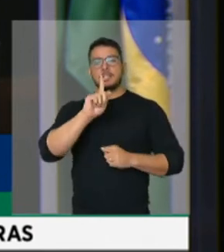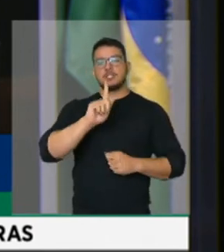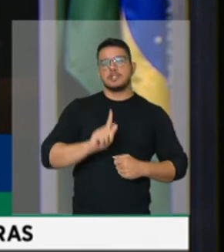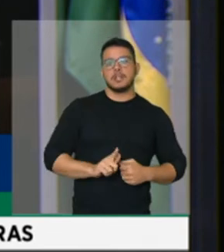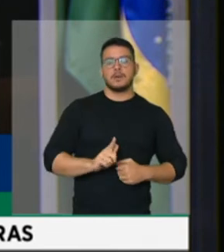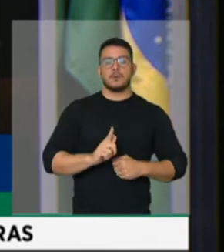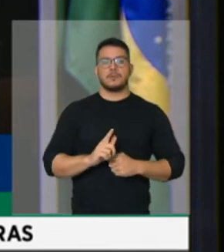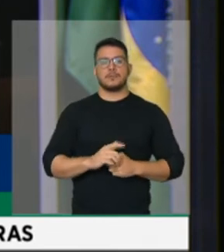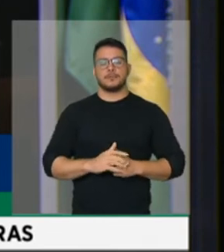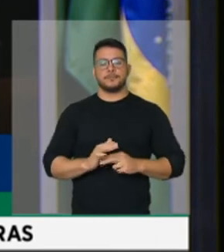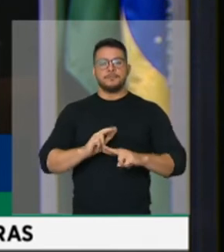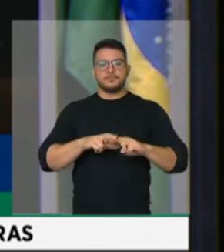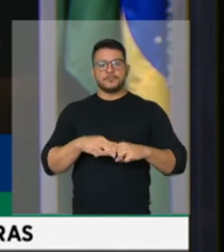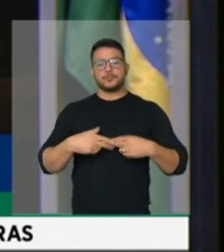MENÇÃO LEVANTAMENTO FEITO PELO TRIBUNAL DE CONTAS DA